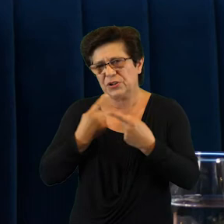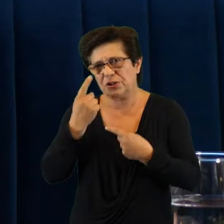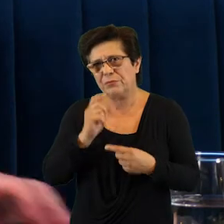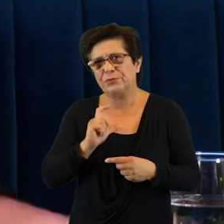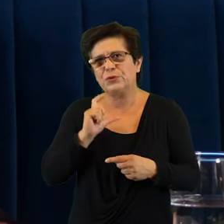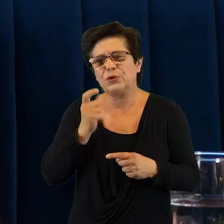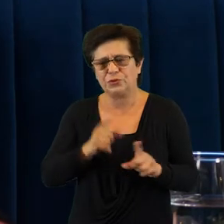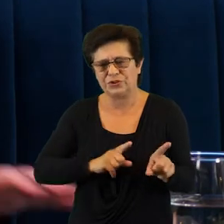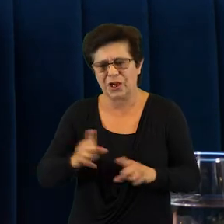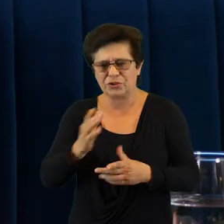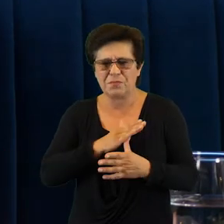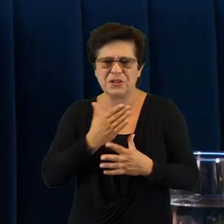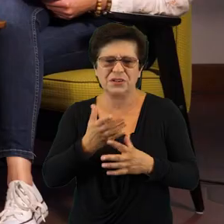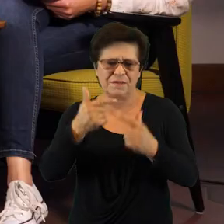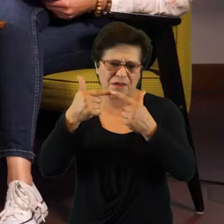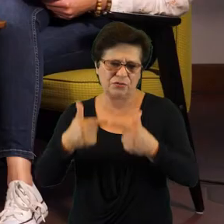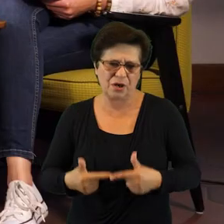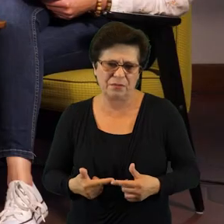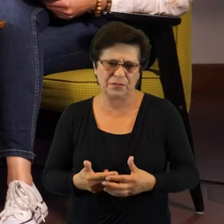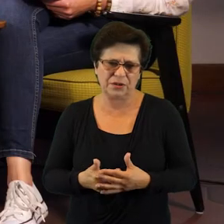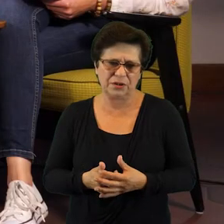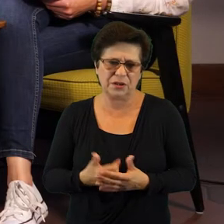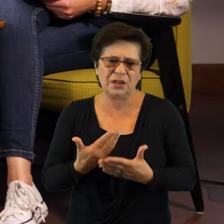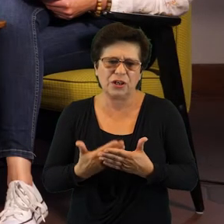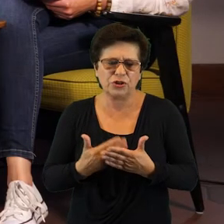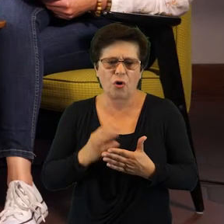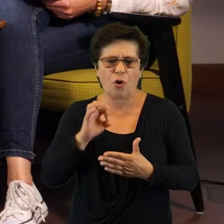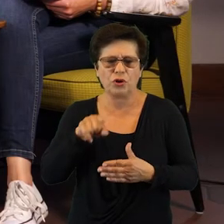Dlaczego o tym mówimy także tutaj?